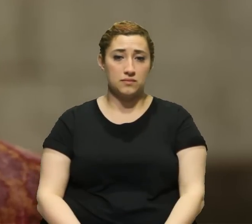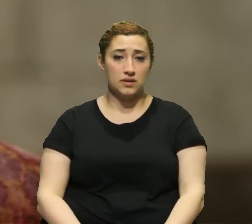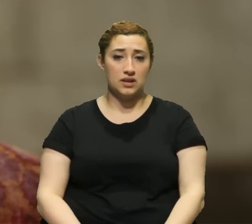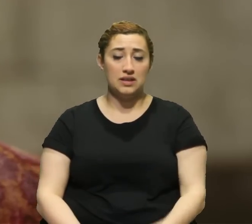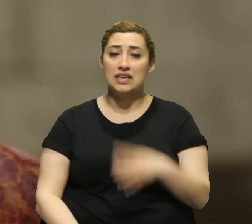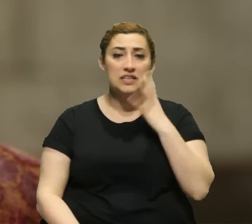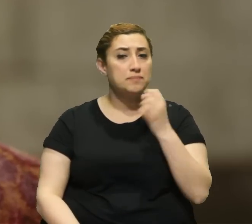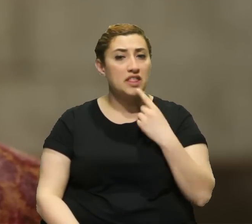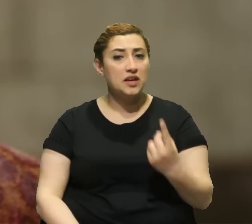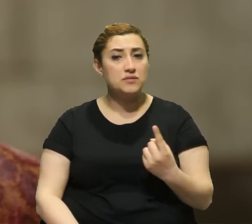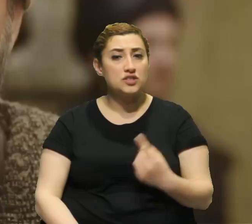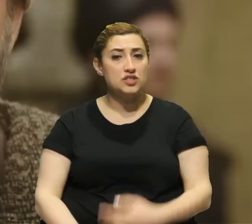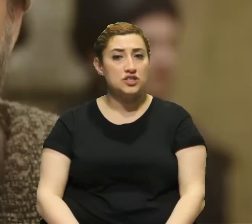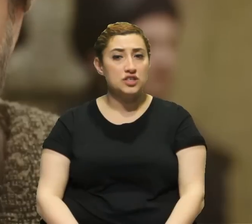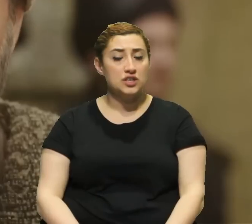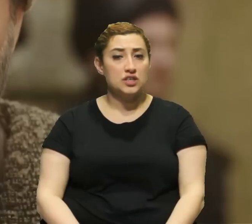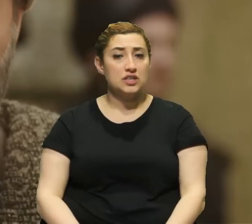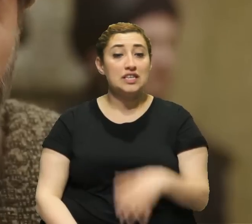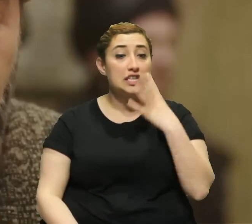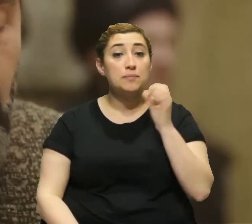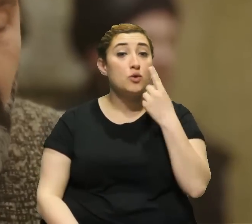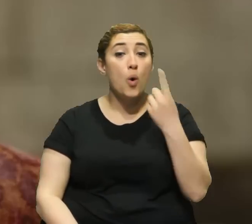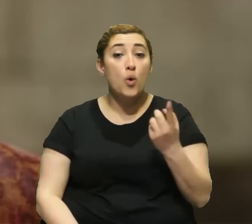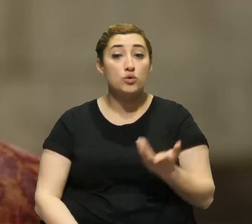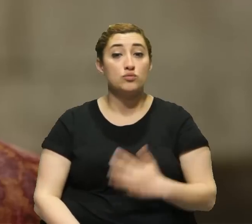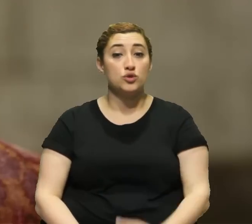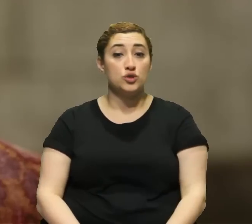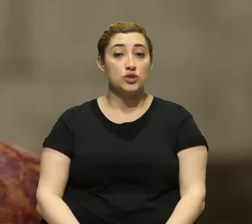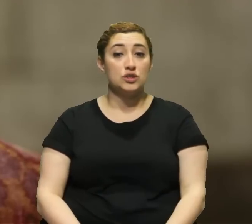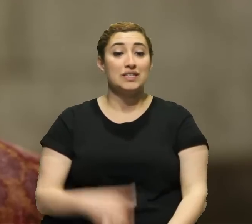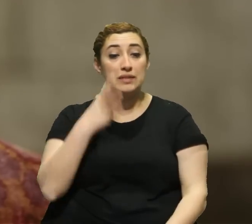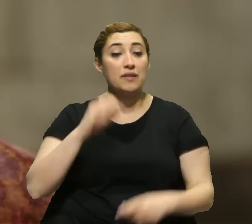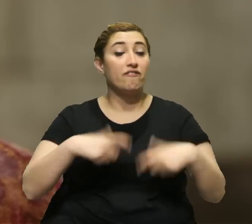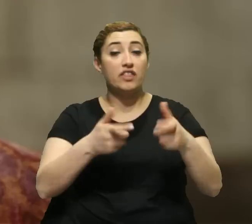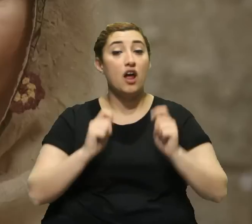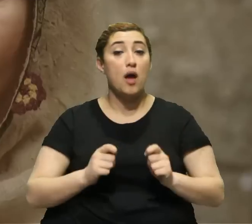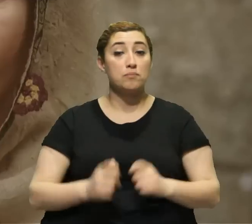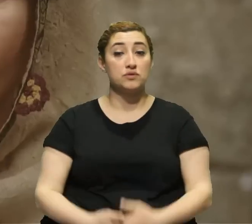Kim demiş? Kim görmüş anam, kim atmış ki iftirayı?